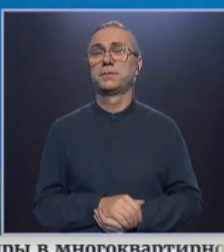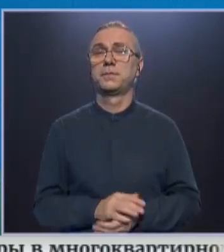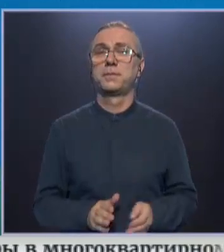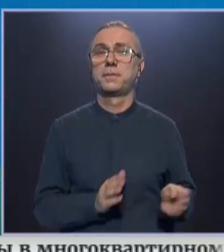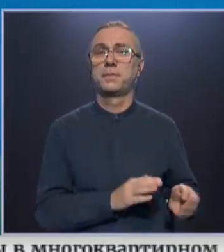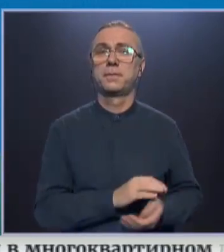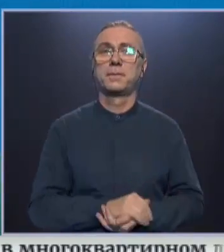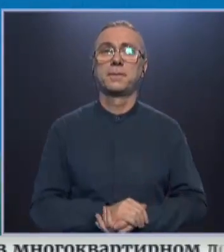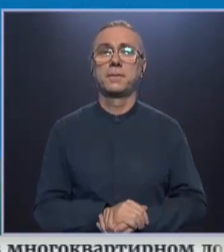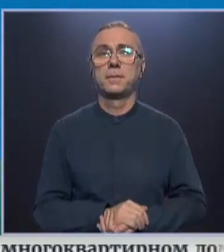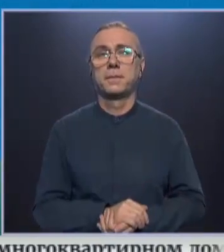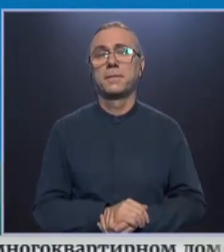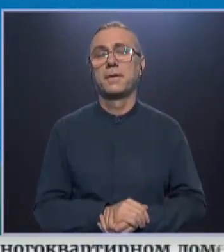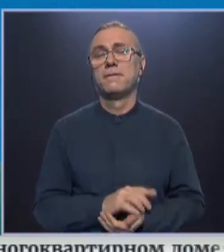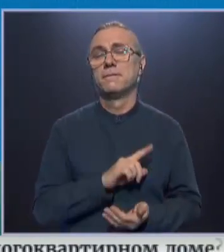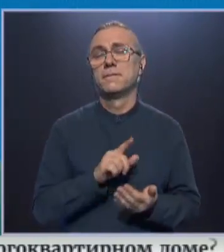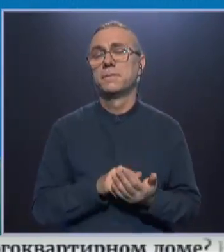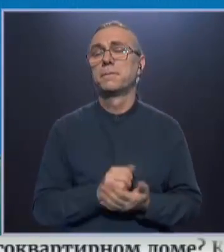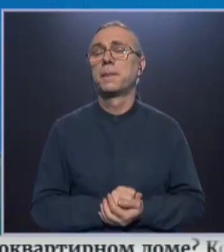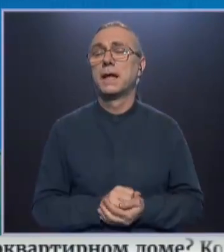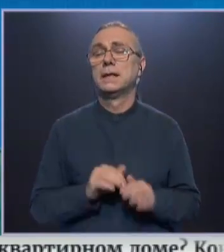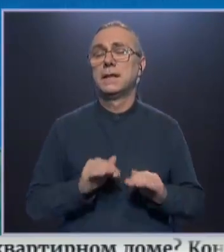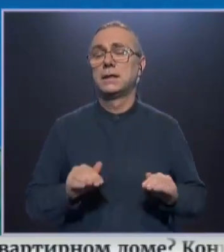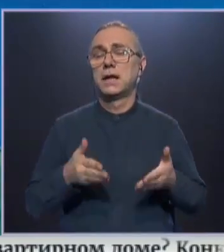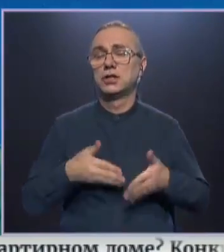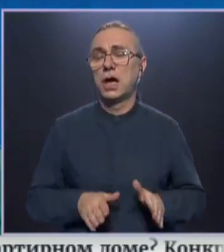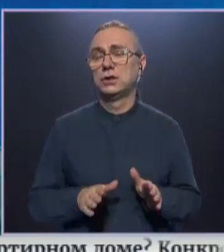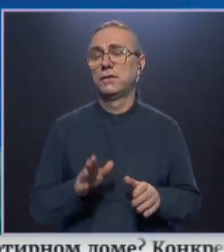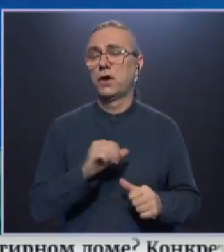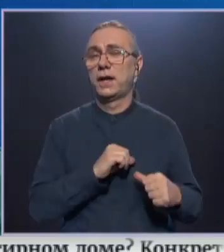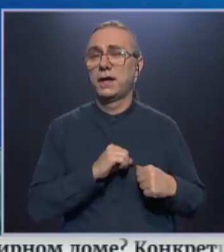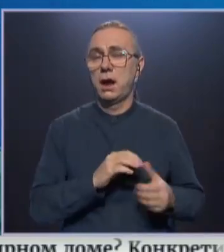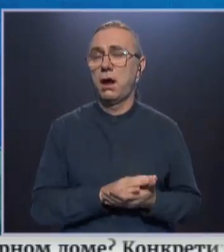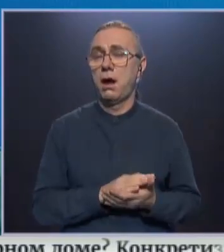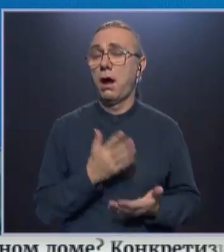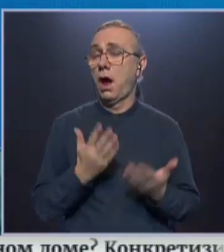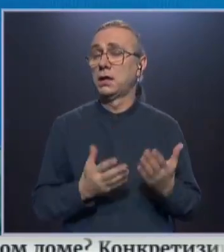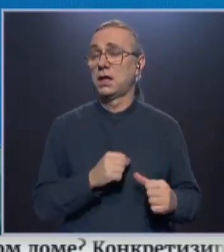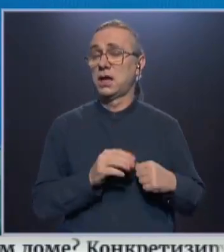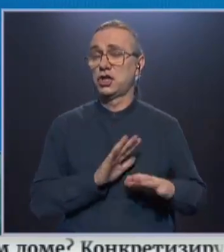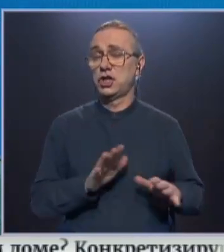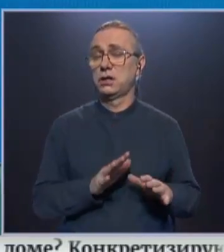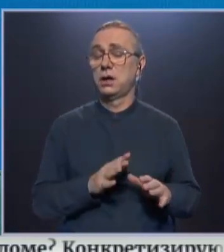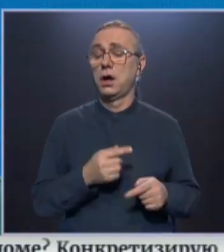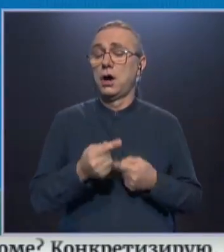Но если не грешить второй человеческий прекратится как объяснить